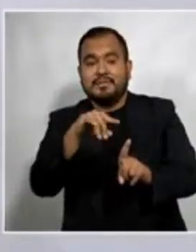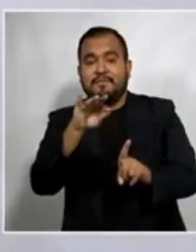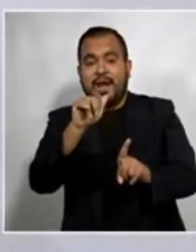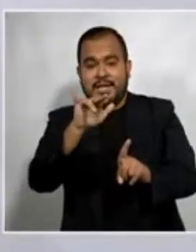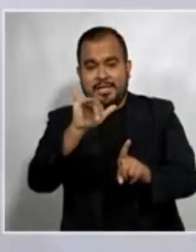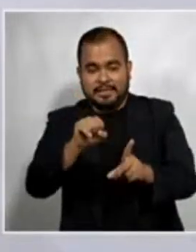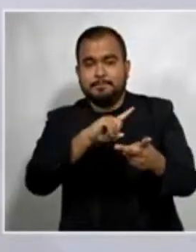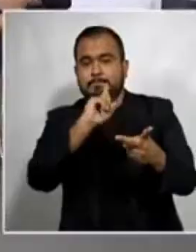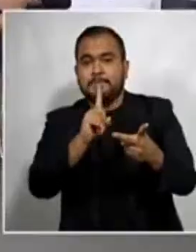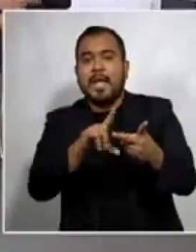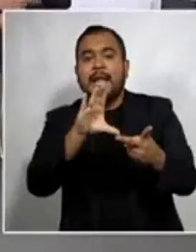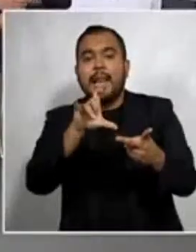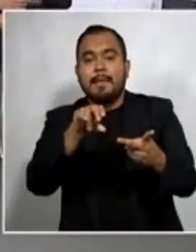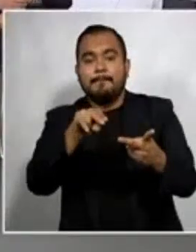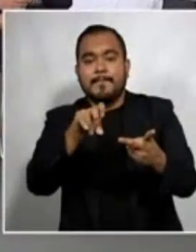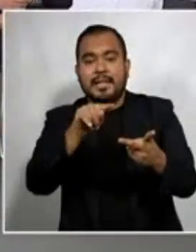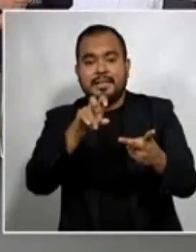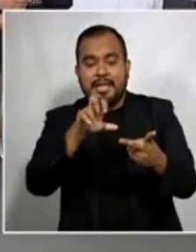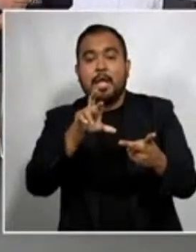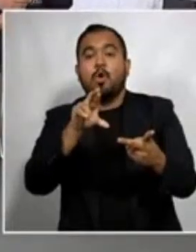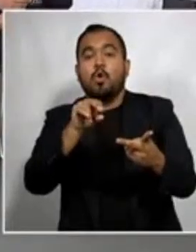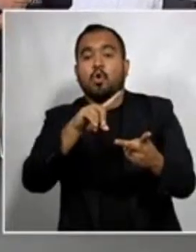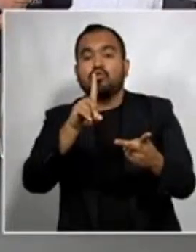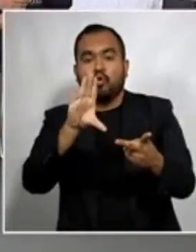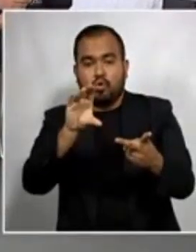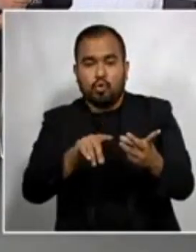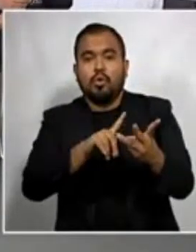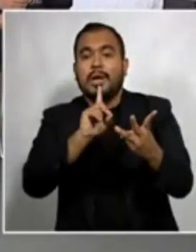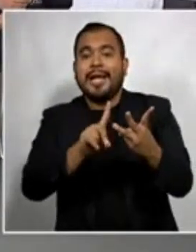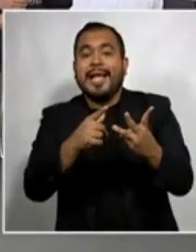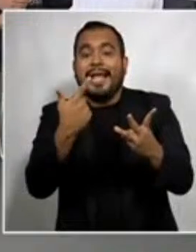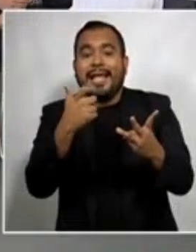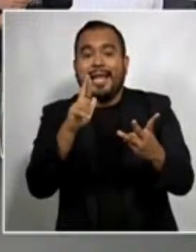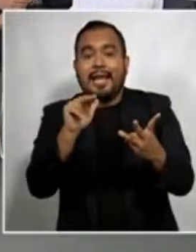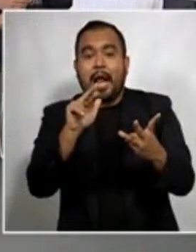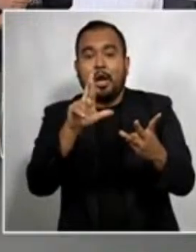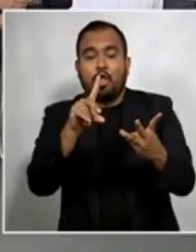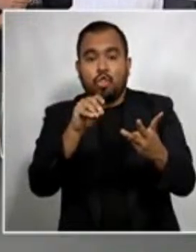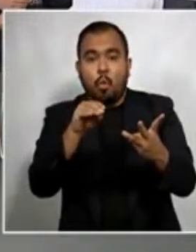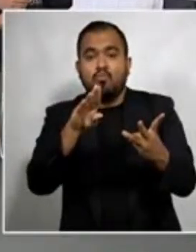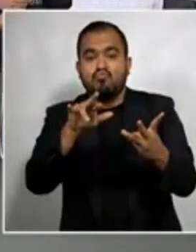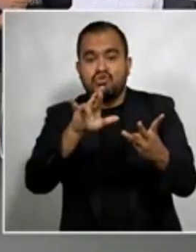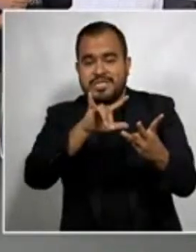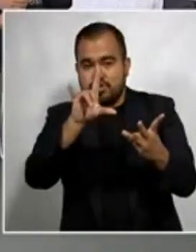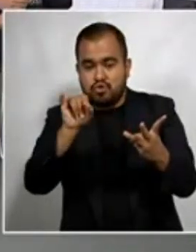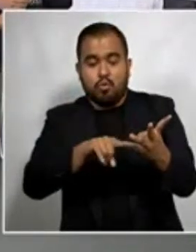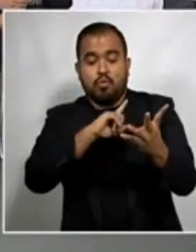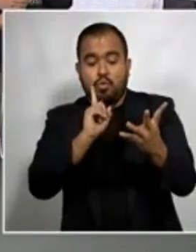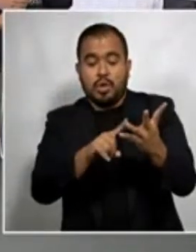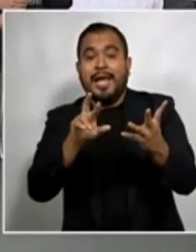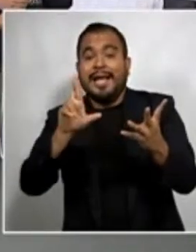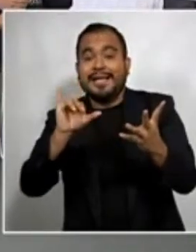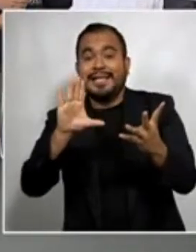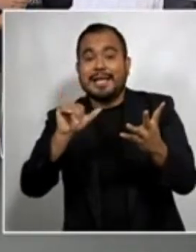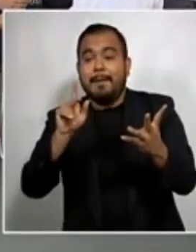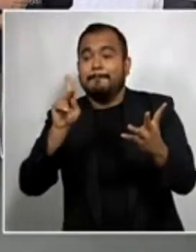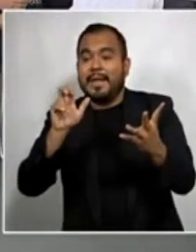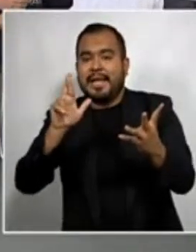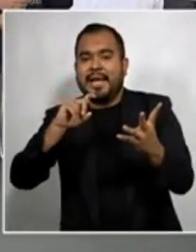Gerardo Murillo, el doctor Atlita Pérez de Moreno, que fue insurgente de la independencia